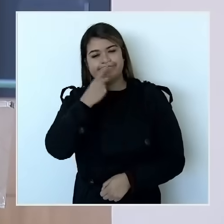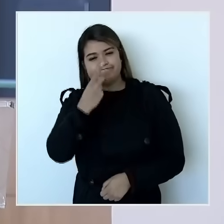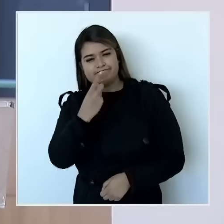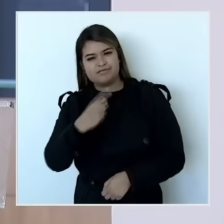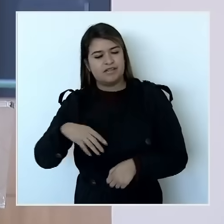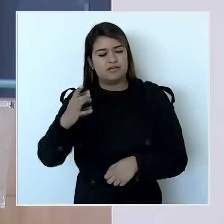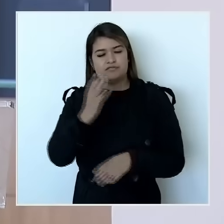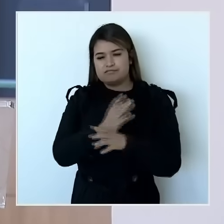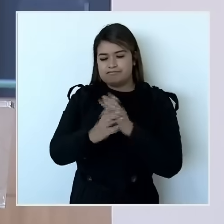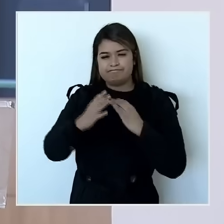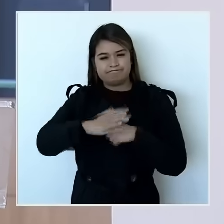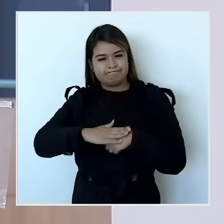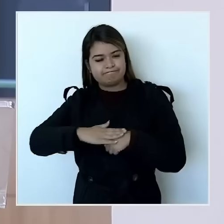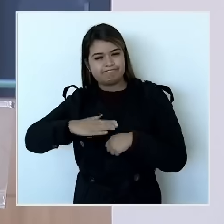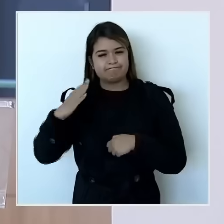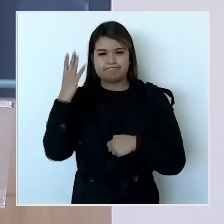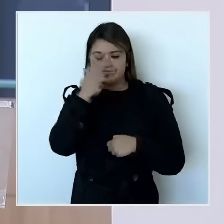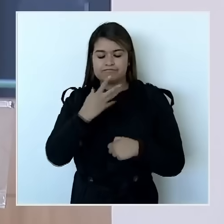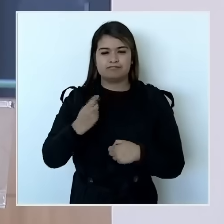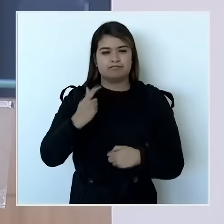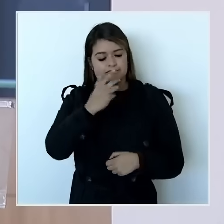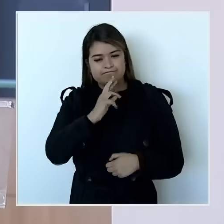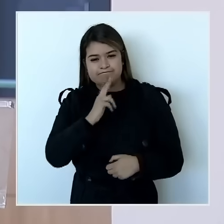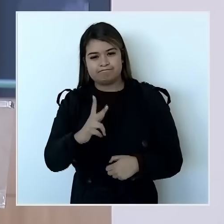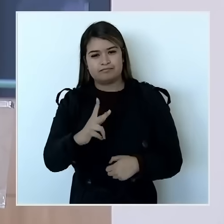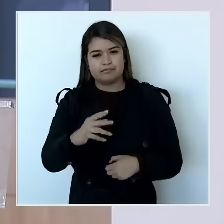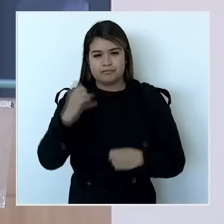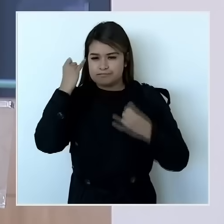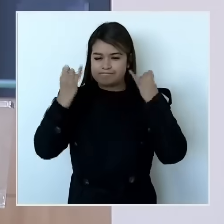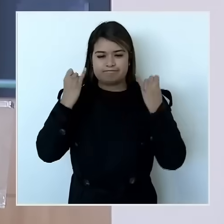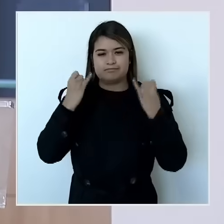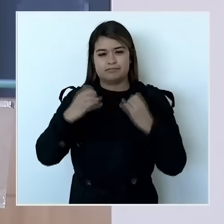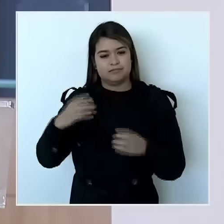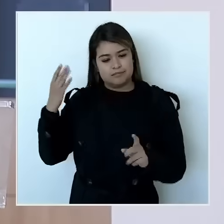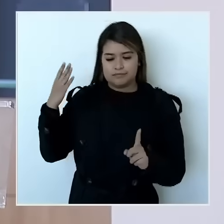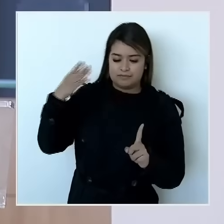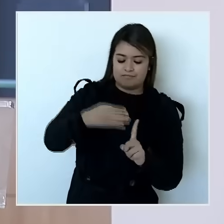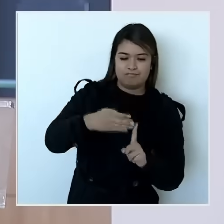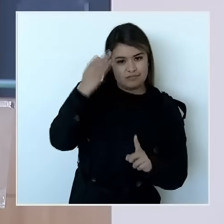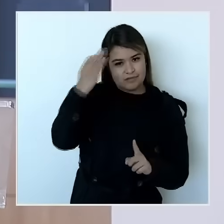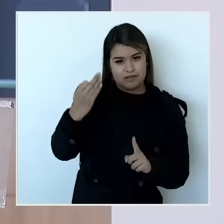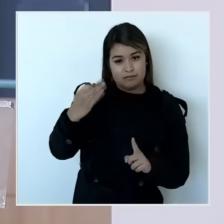una idea a la que le ha llegado su tiempo. Y a la nueva sede de la Agencia Nacional de Aduanas